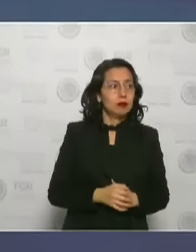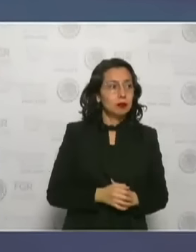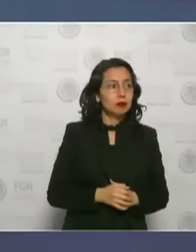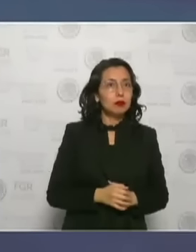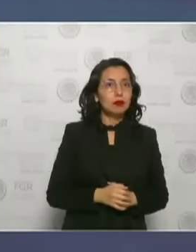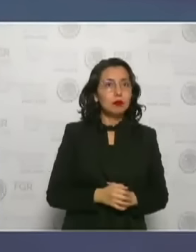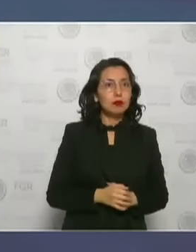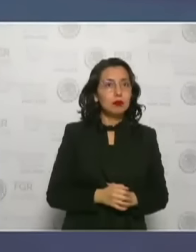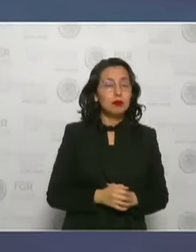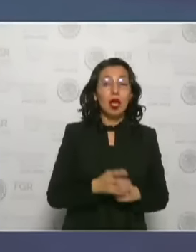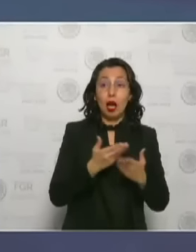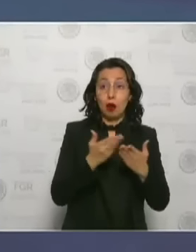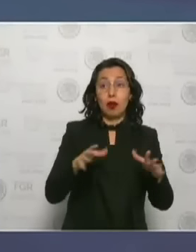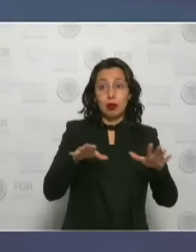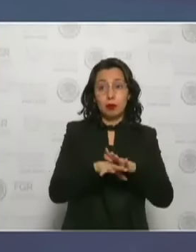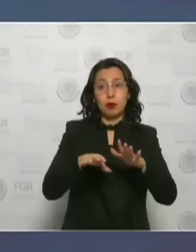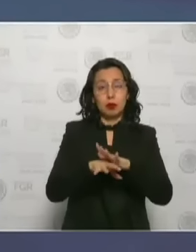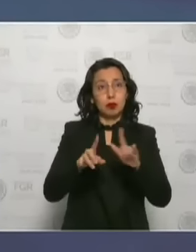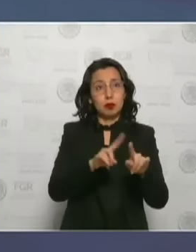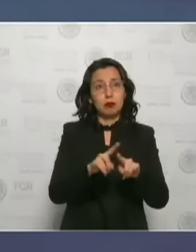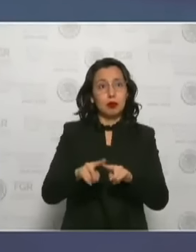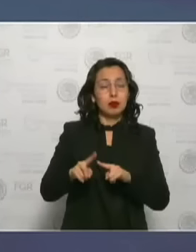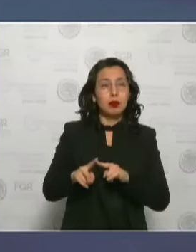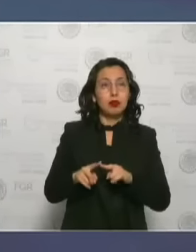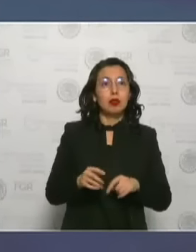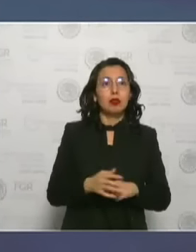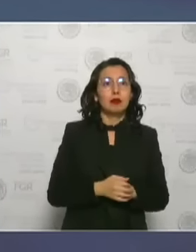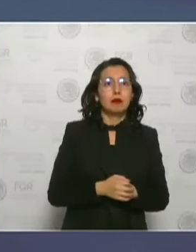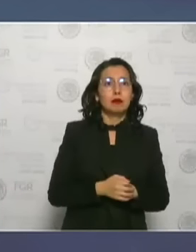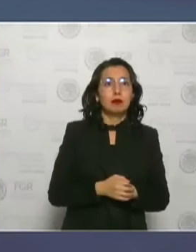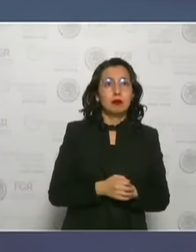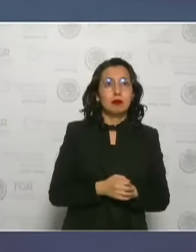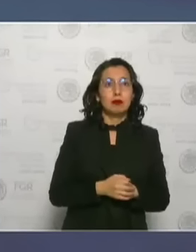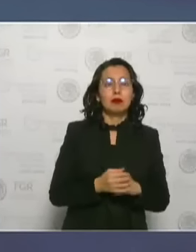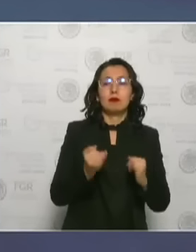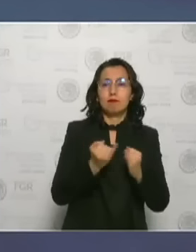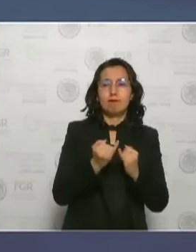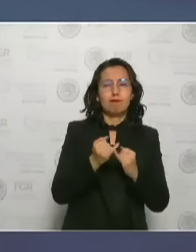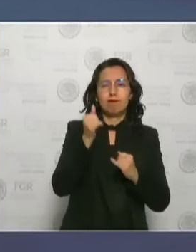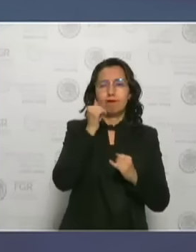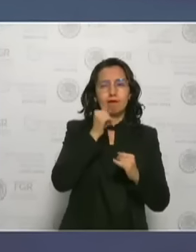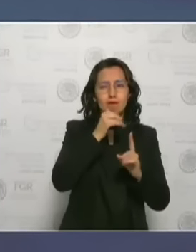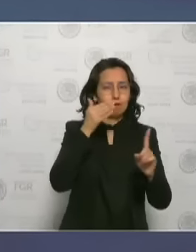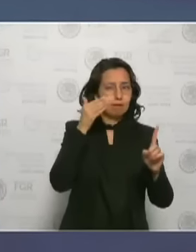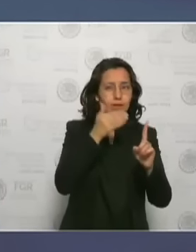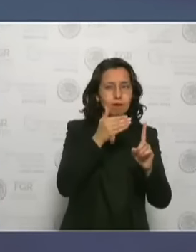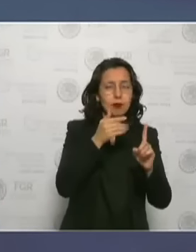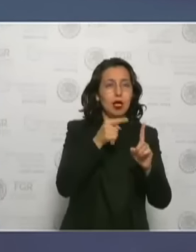Esta reestructuración también contempla los principios de igualdad sustantiva y la párrida